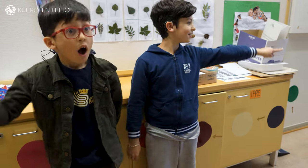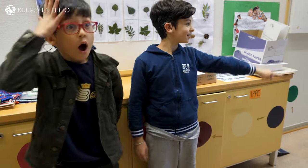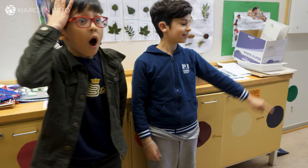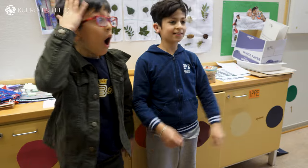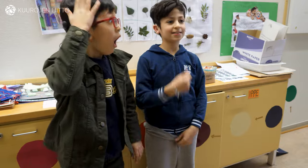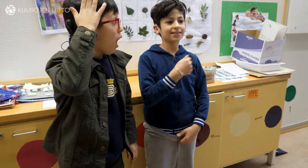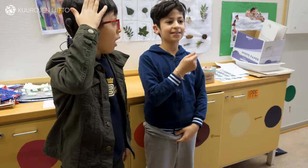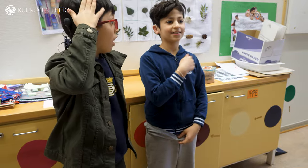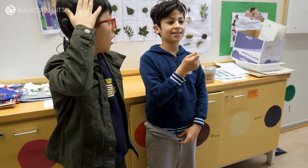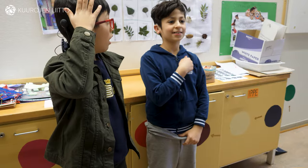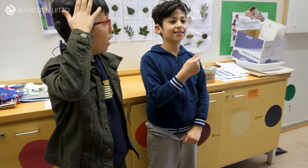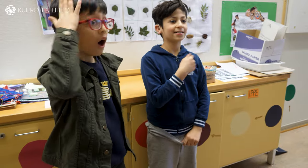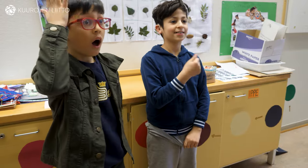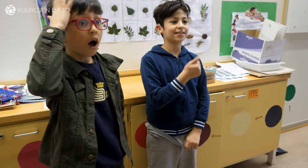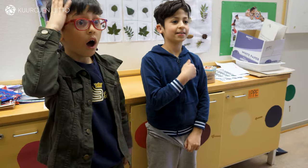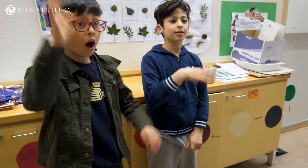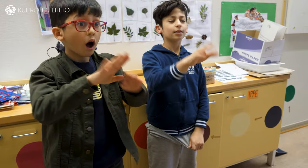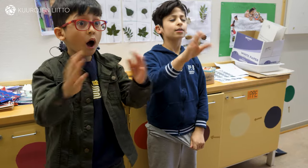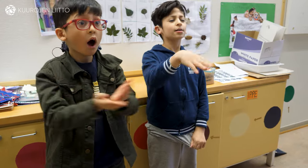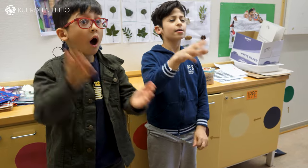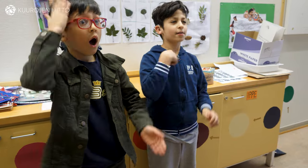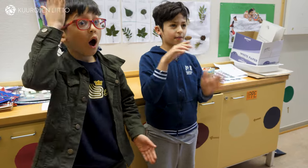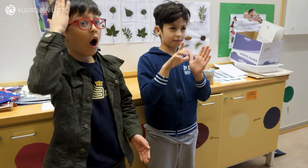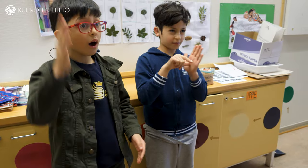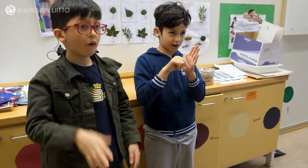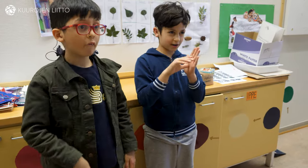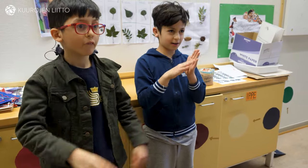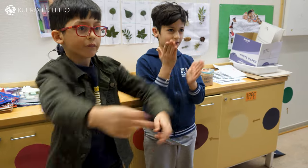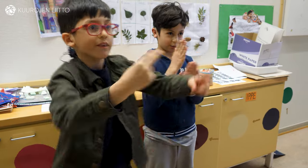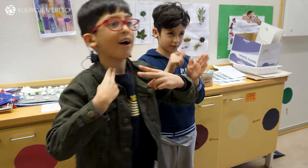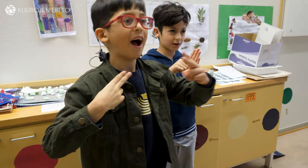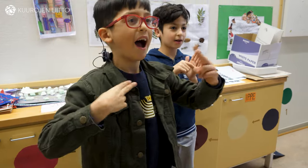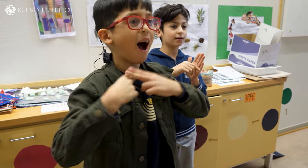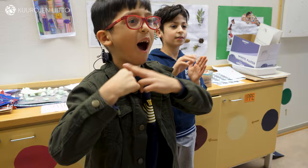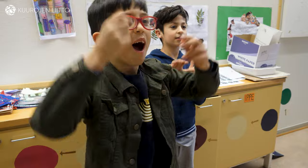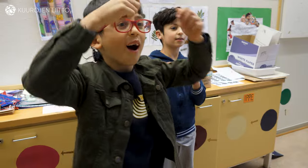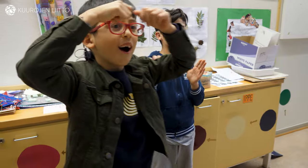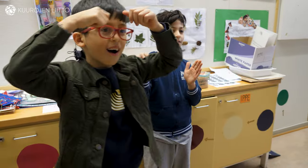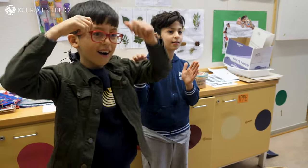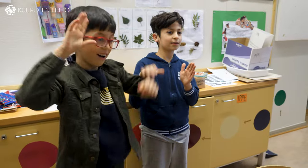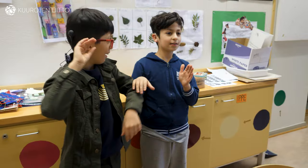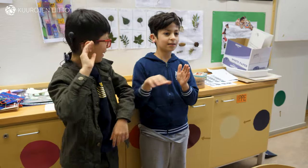Mä tiedän! Pallo! Laitetaan myös lääkärinauha päähän.